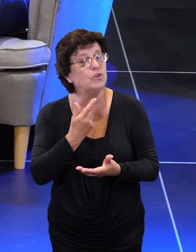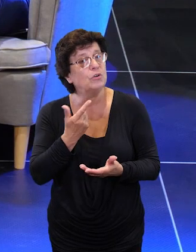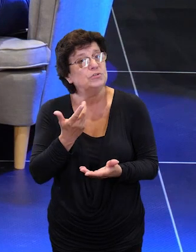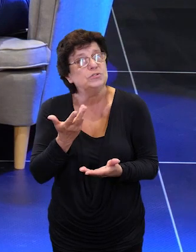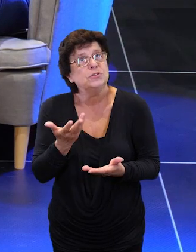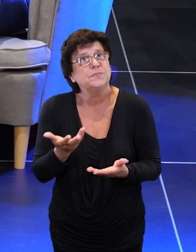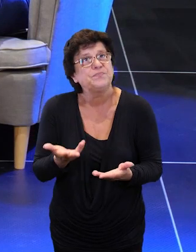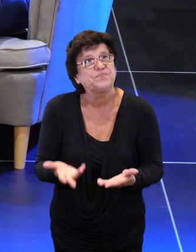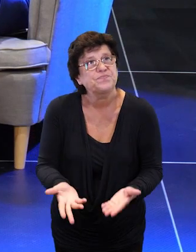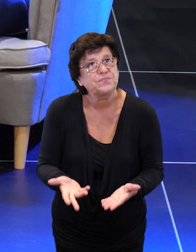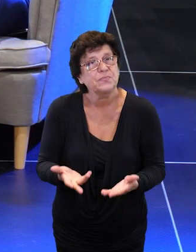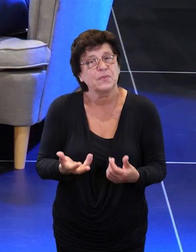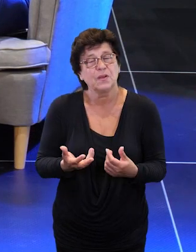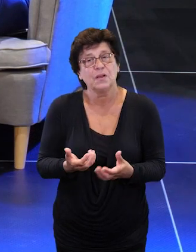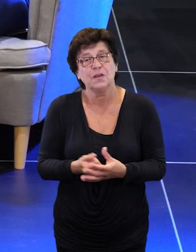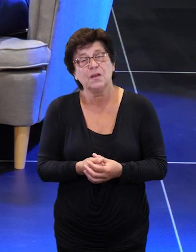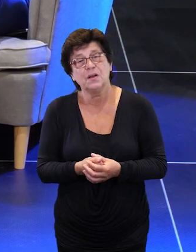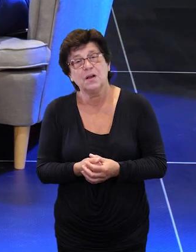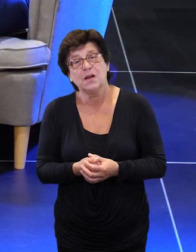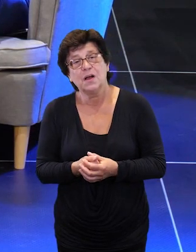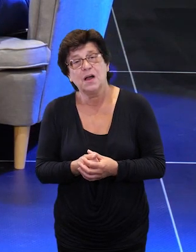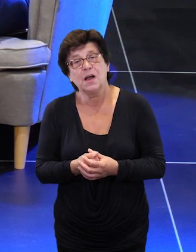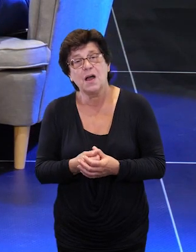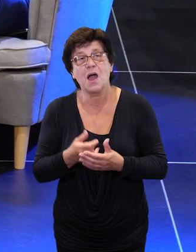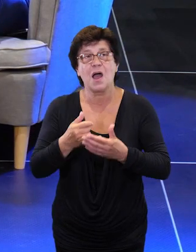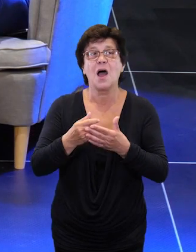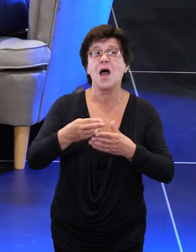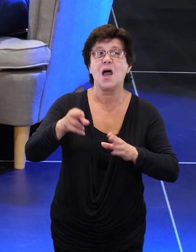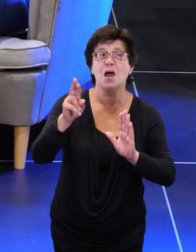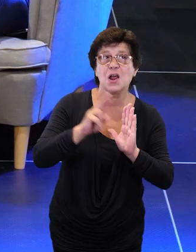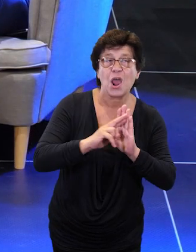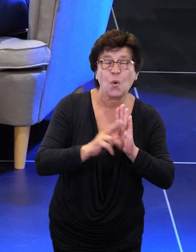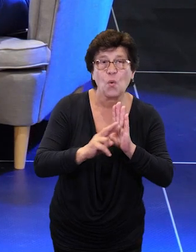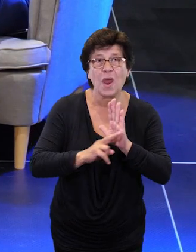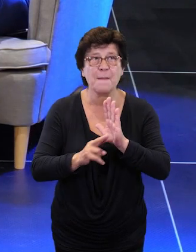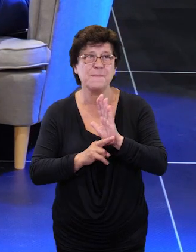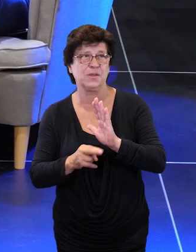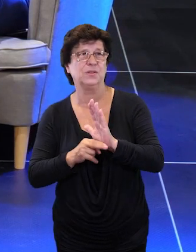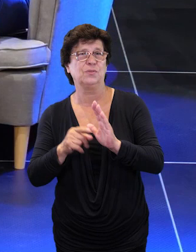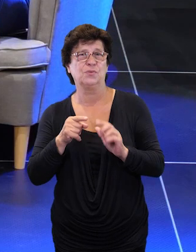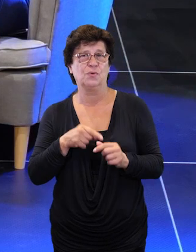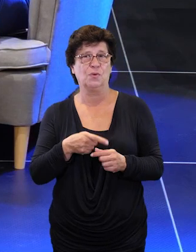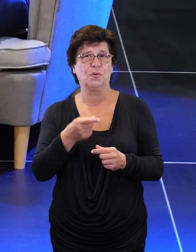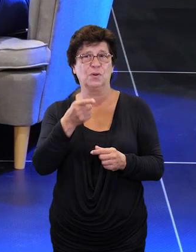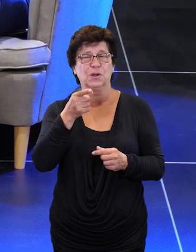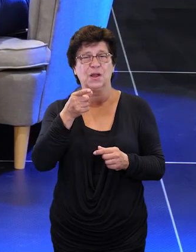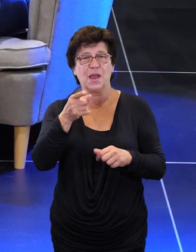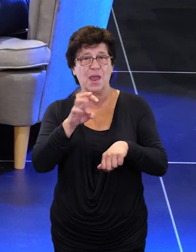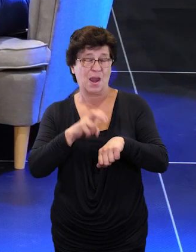realizowania zasad regulaminu, stosowania się was jako lekarzy